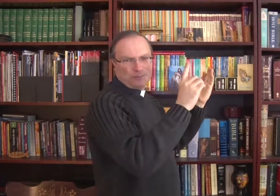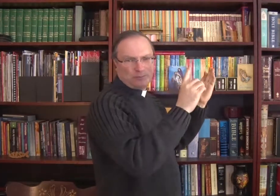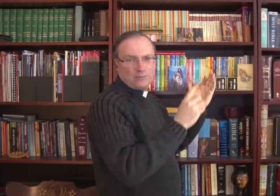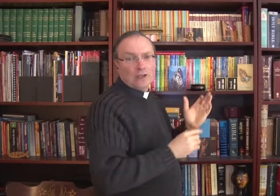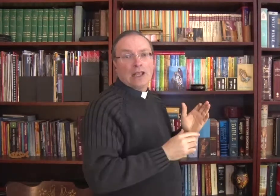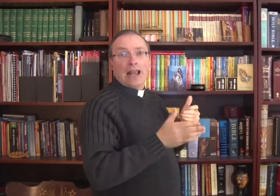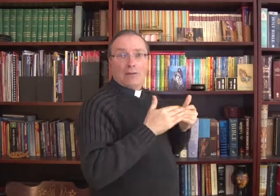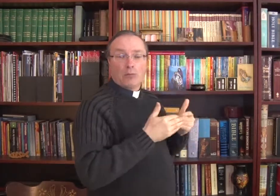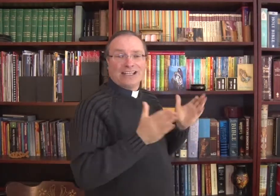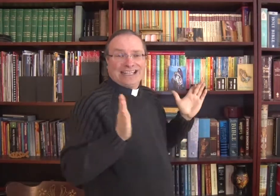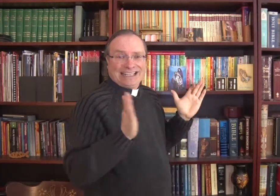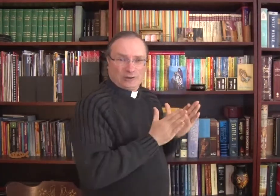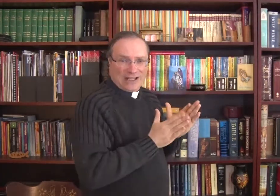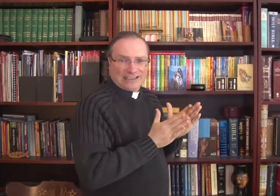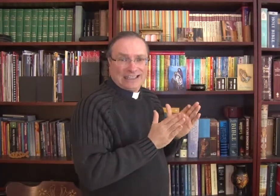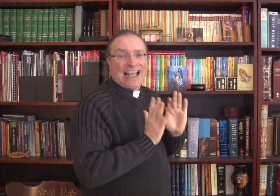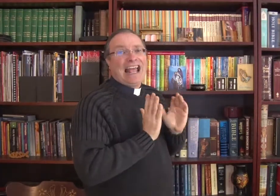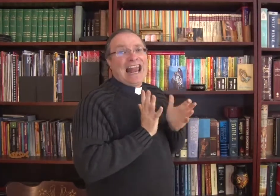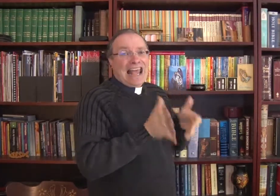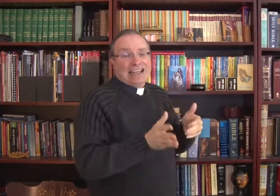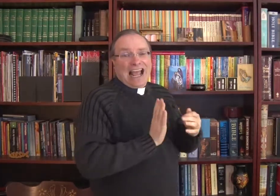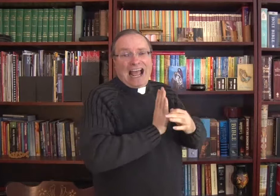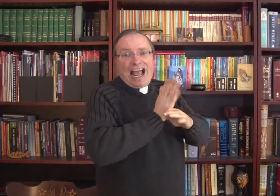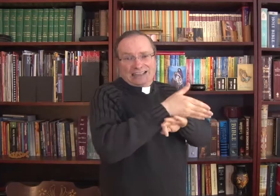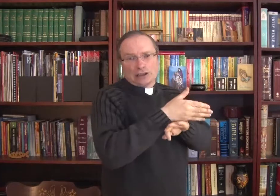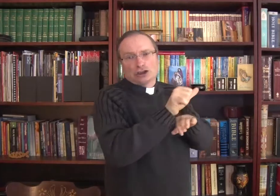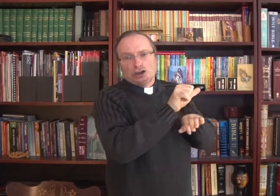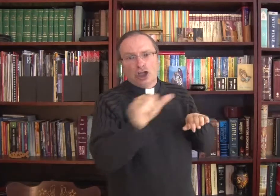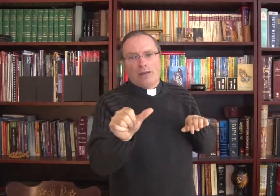La porte étroite laisse enter seulement